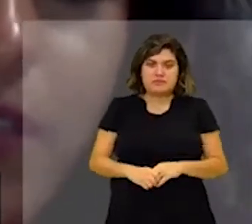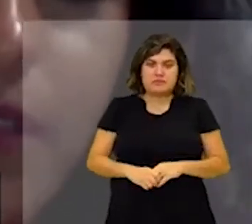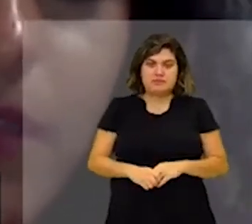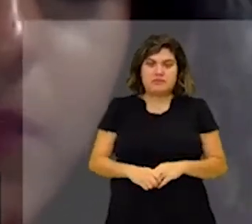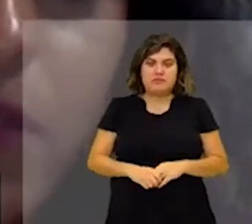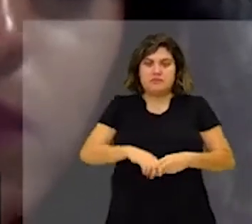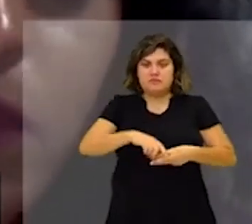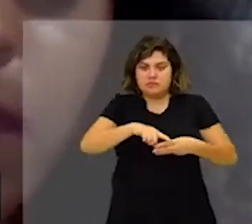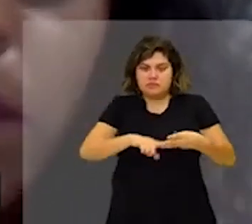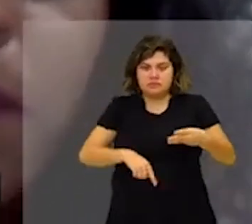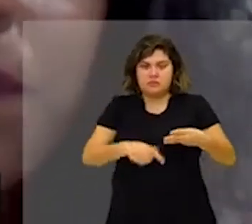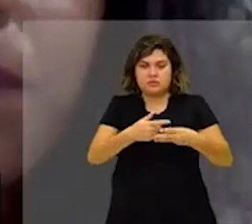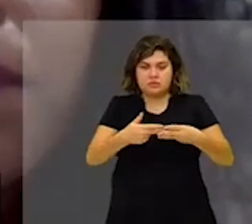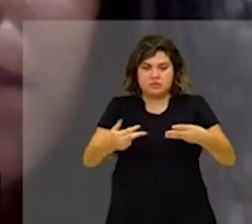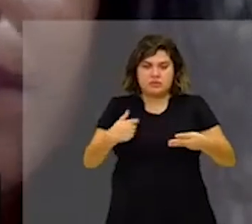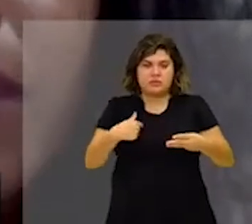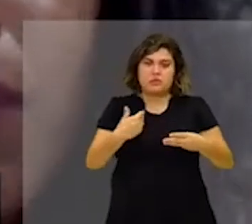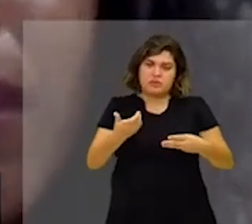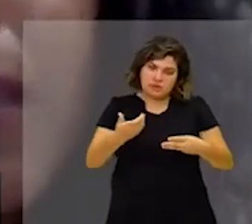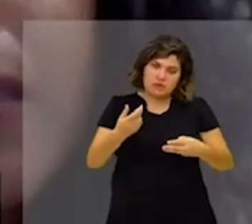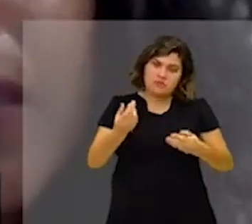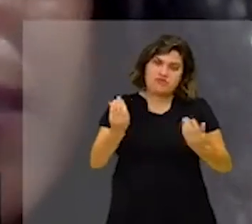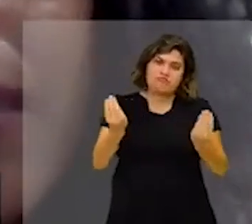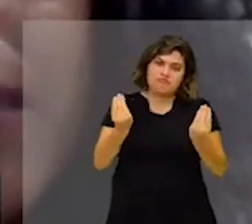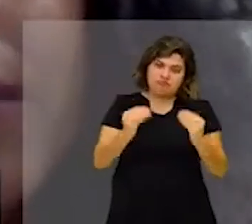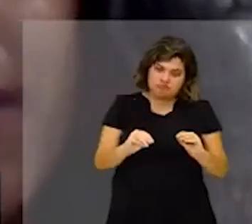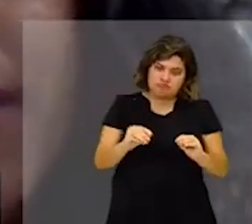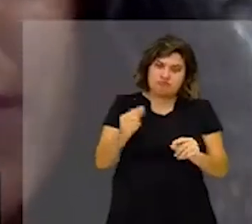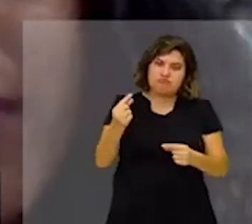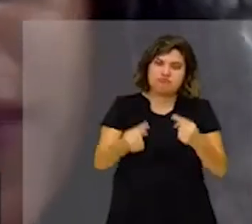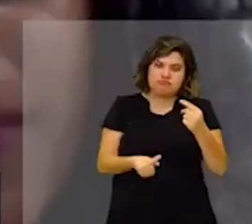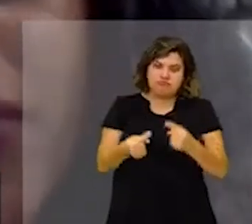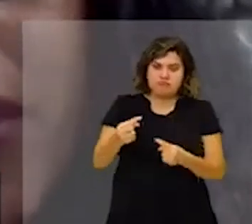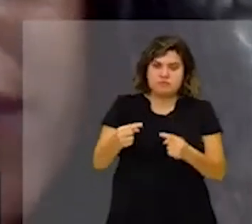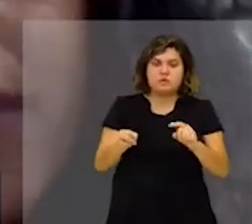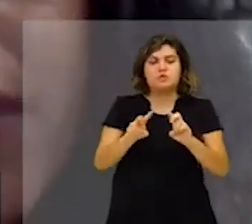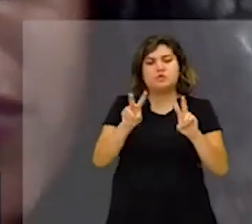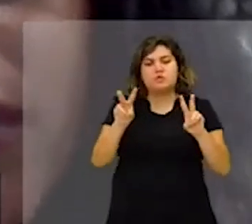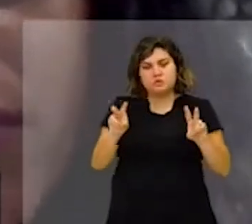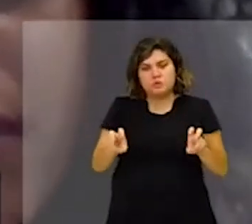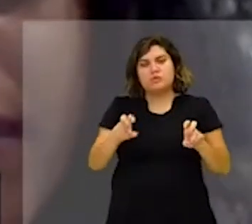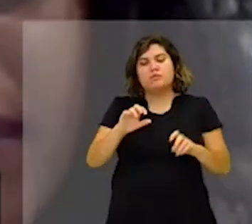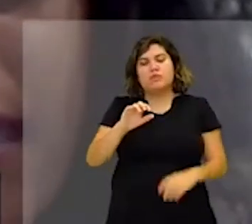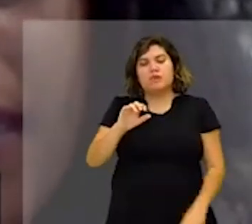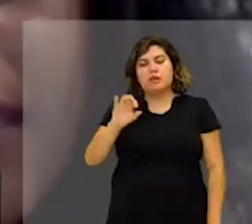eu gostaria de trazer aqui para discussão e o relação aí as ações afirmativas candidaturas